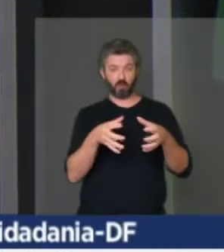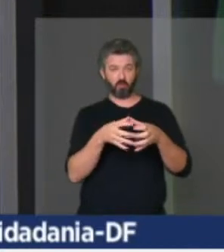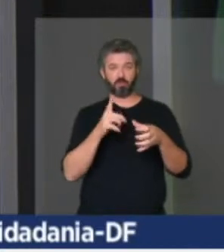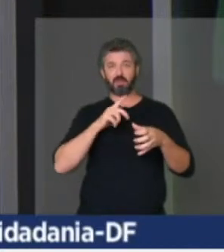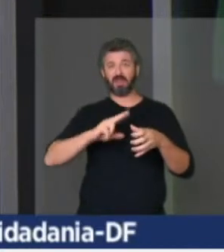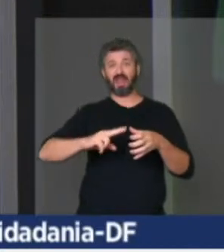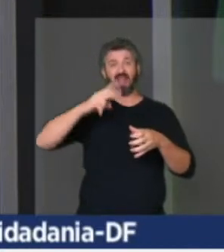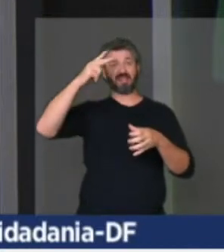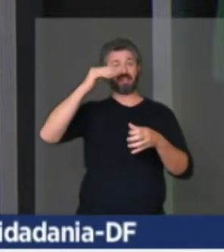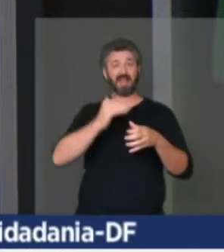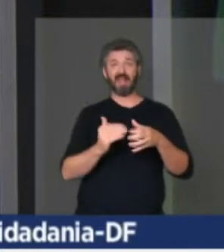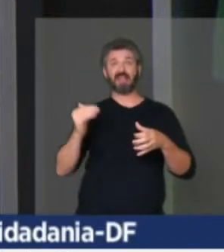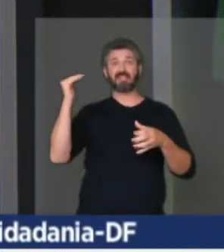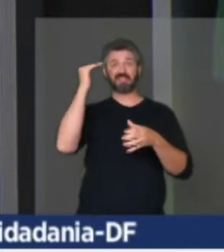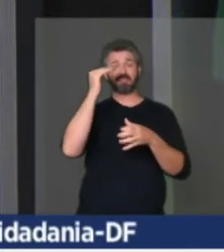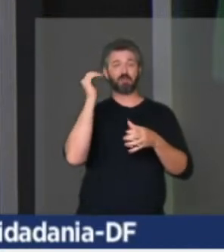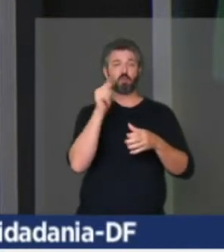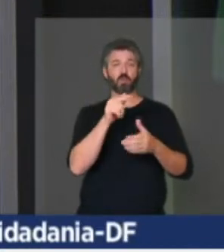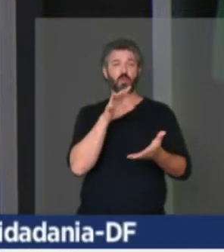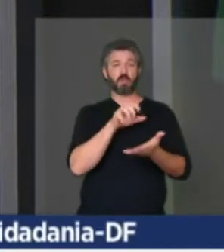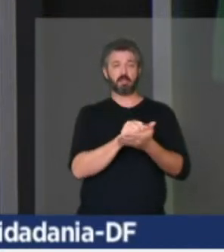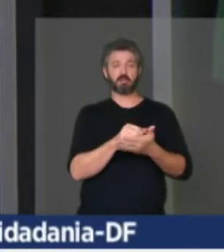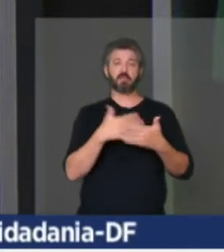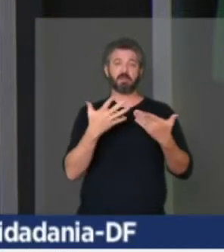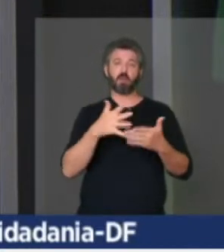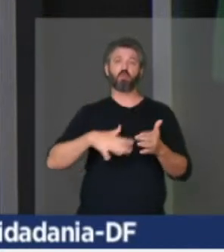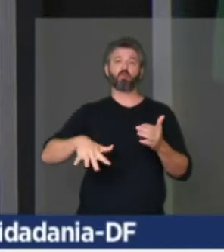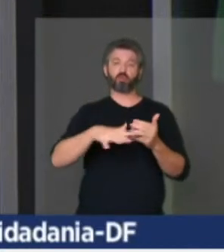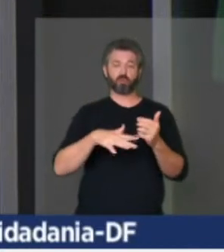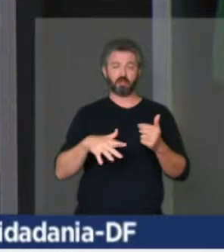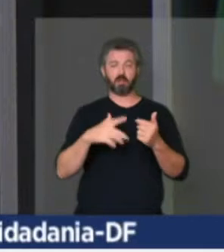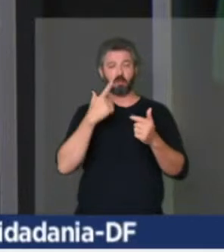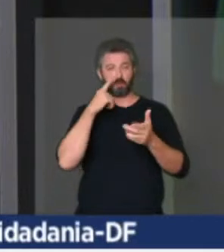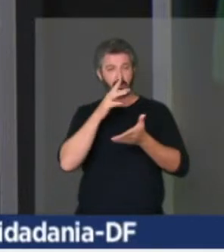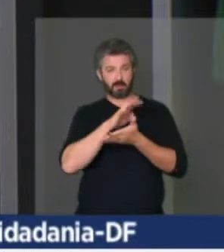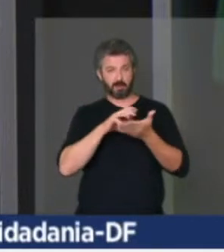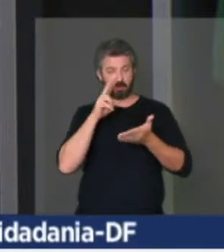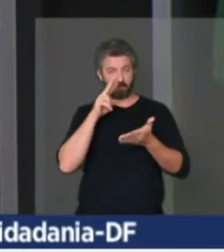OS DADOS ANALISADOS PELO OBSERVATÓRIO OBSTETRICO BRASILEIRO DO COVID-19. DE ACORDO COM O CITADO